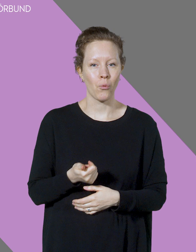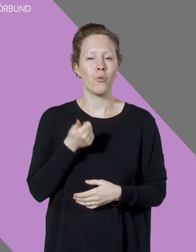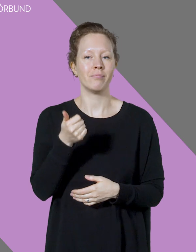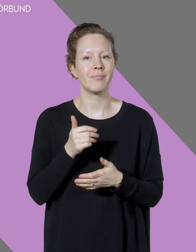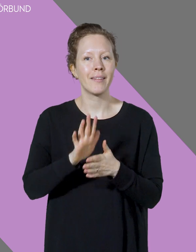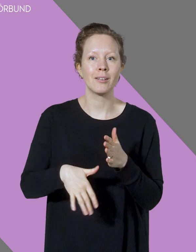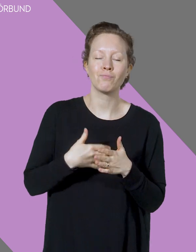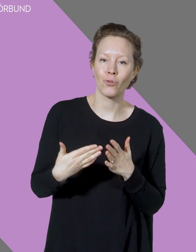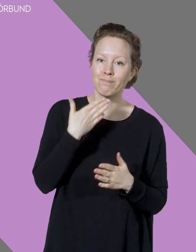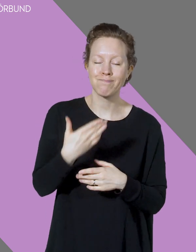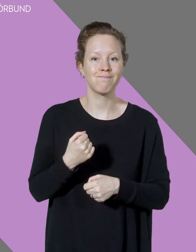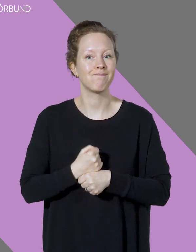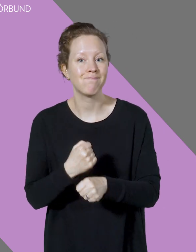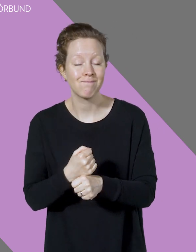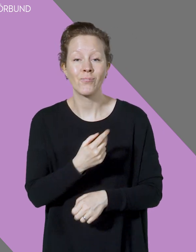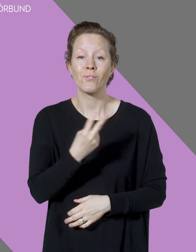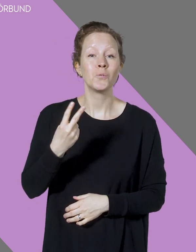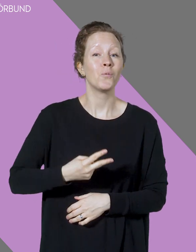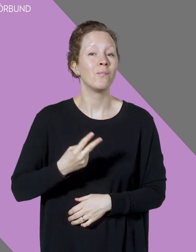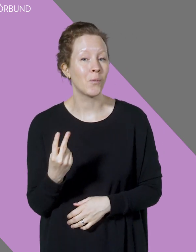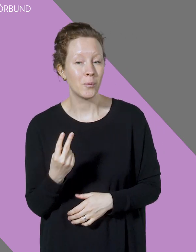Årets teckenspråksbragd 2022!